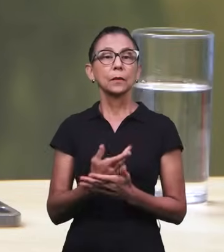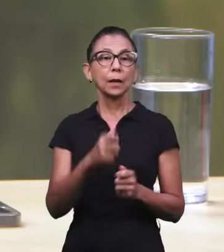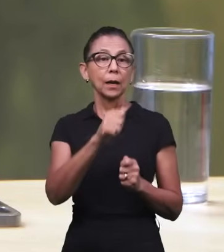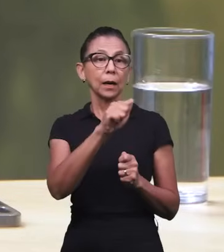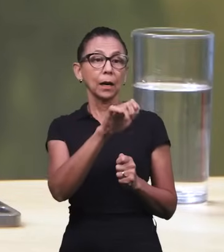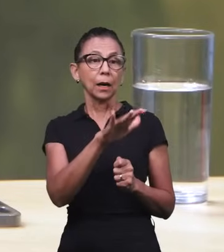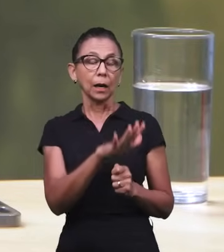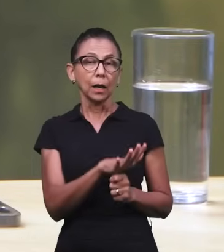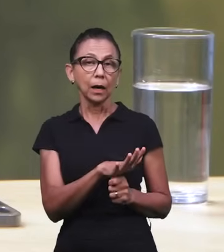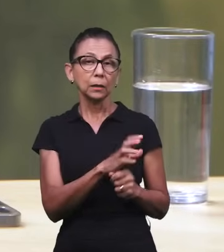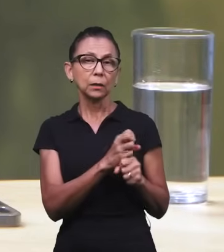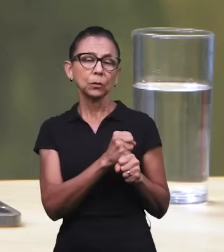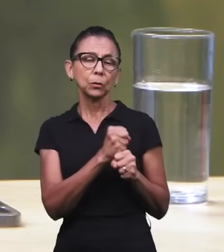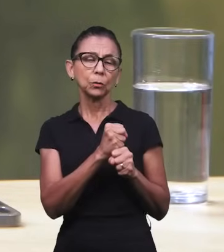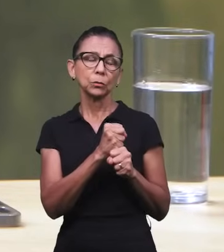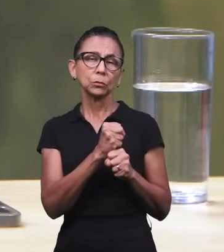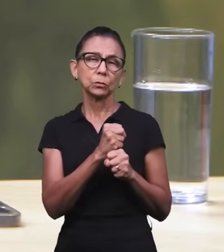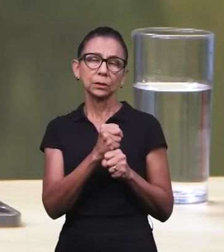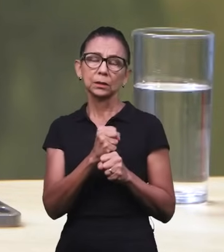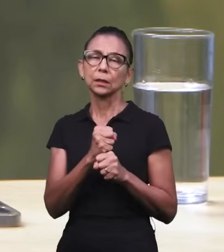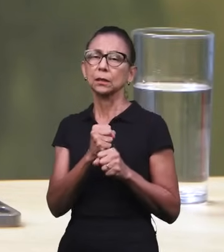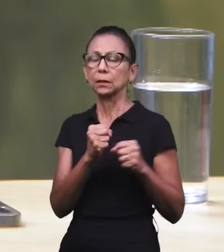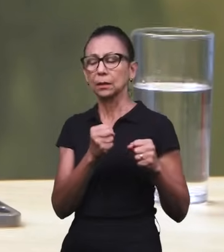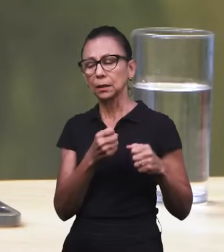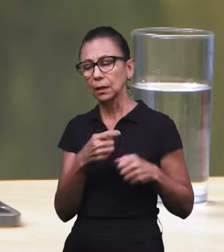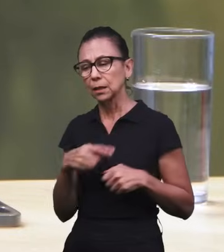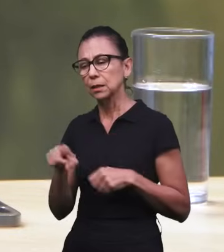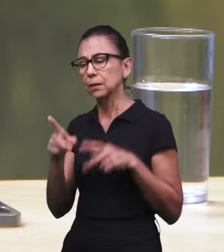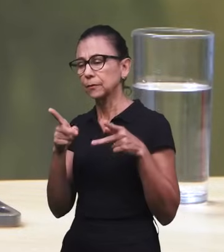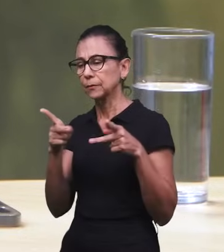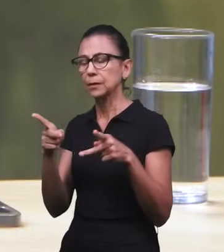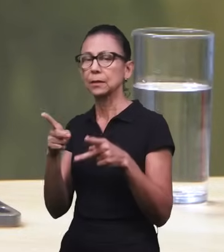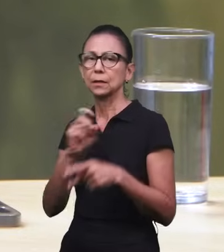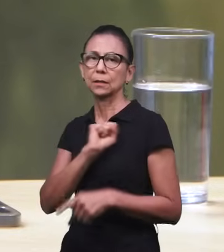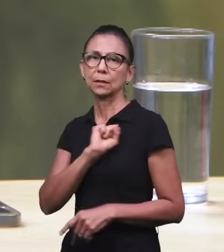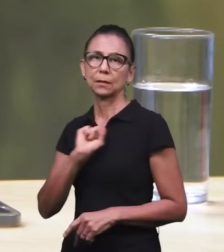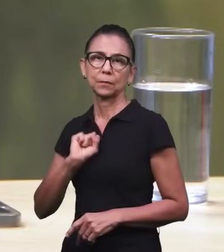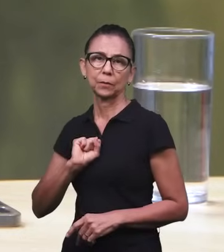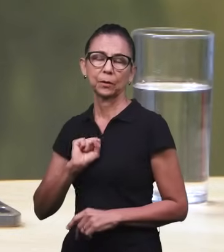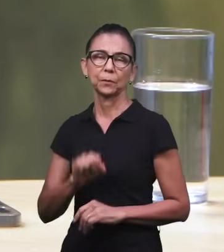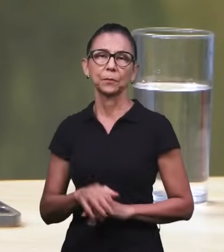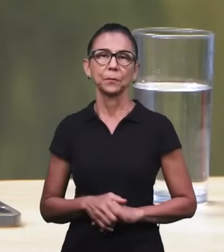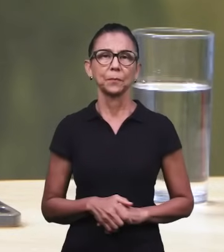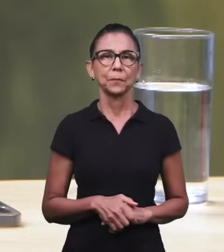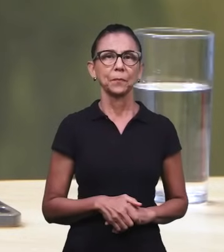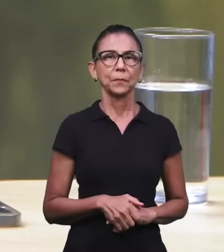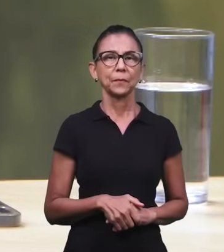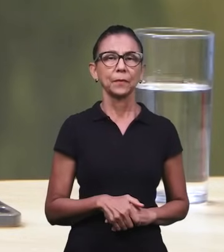ela ia e a Bíblia diz depois em outros textos em em em em em Samuel que Ana teve outros filhos ela